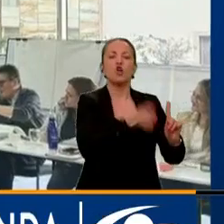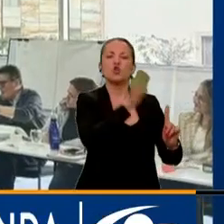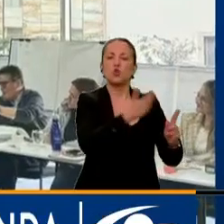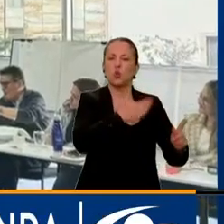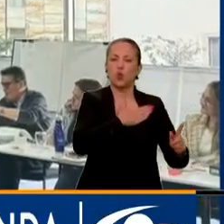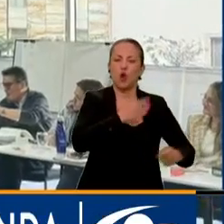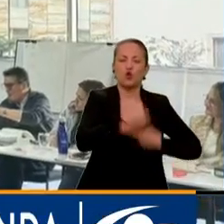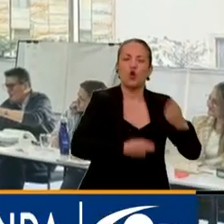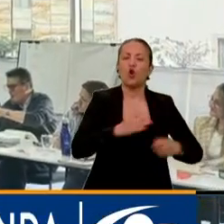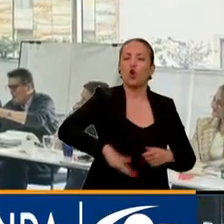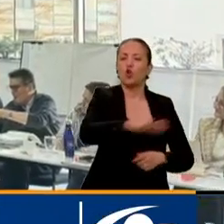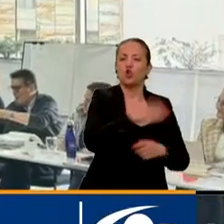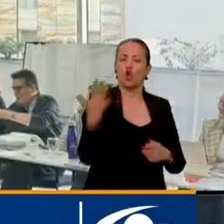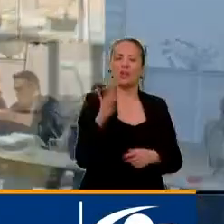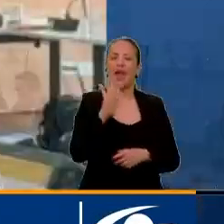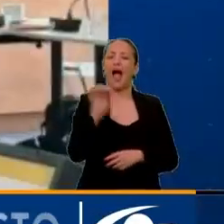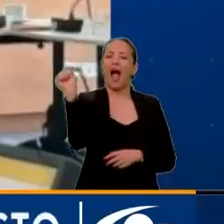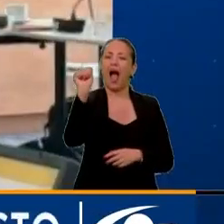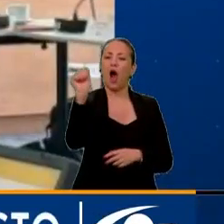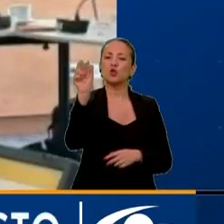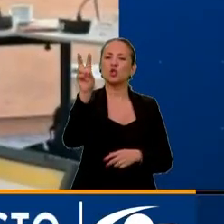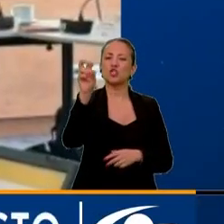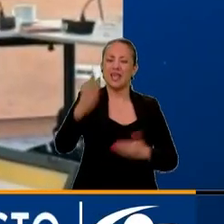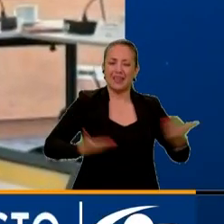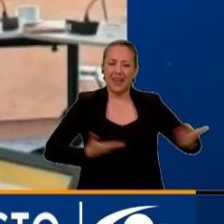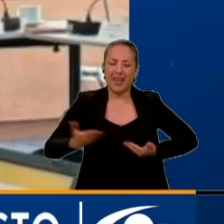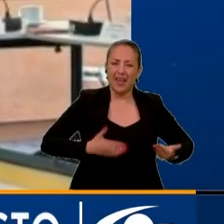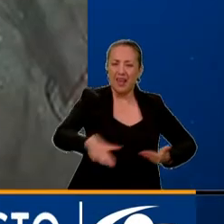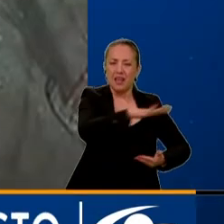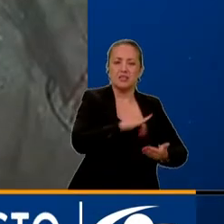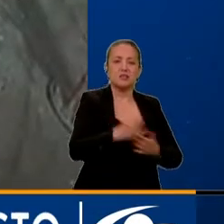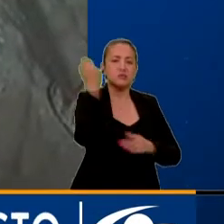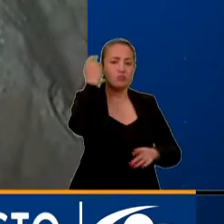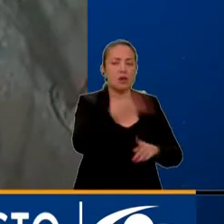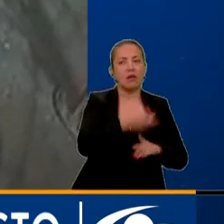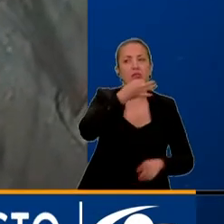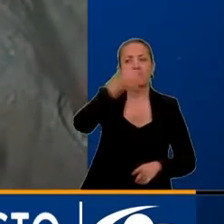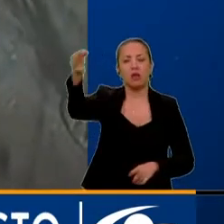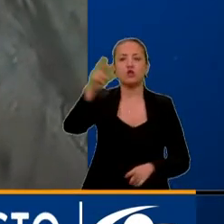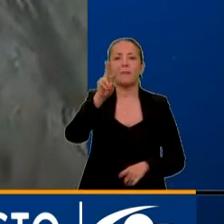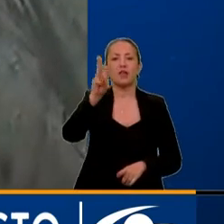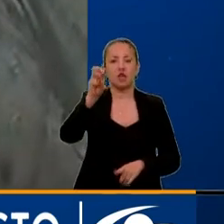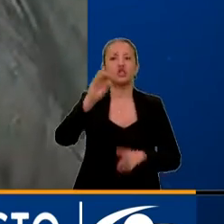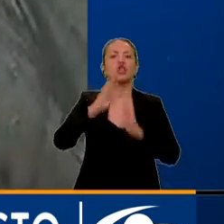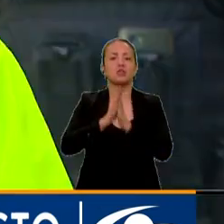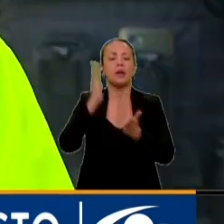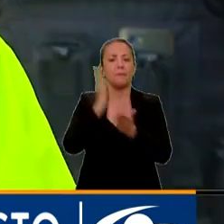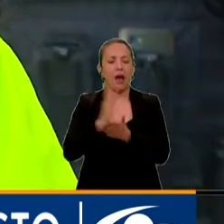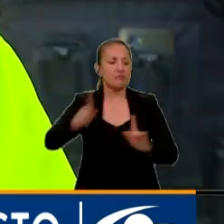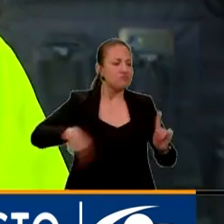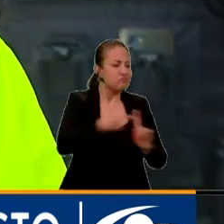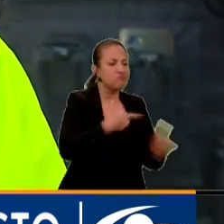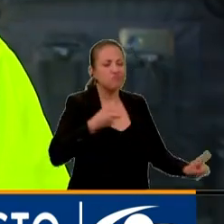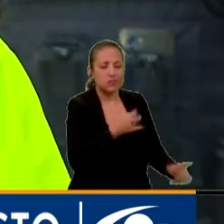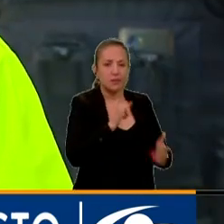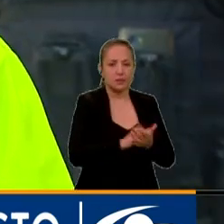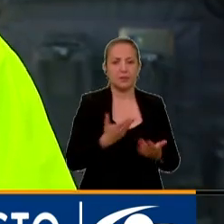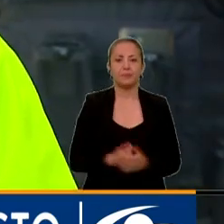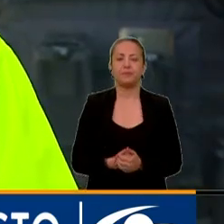como los denominados Satanás, quienes en las últimas horas cometieron el delito y le